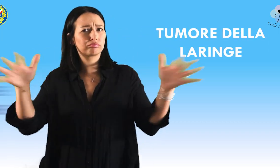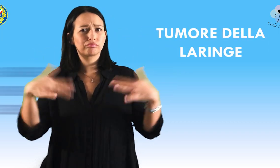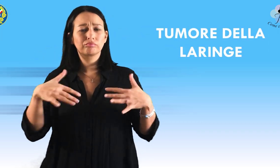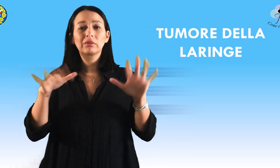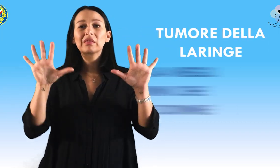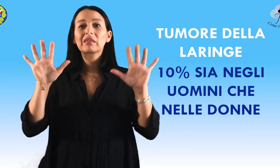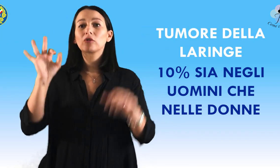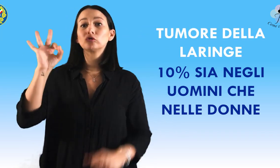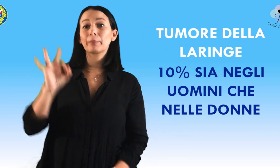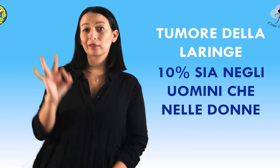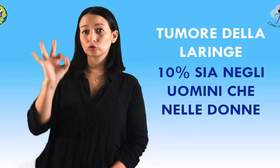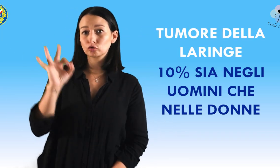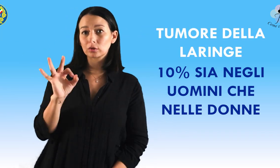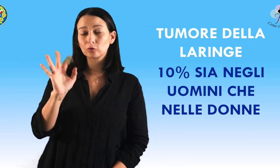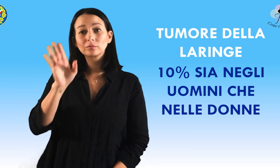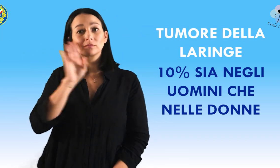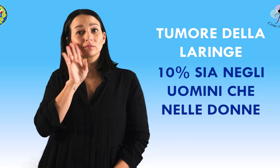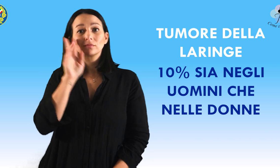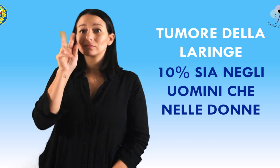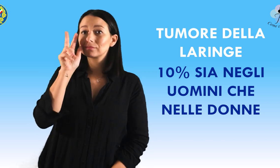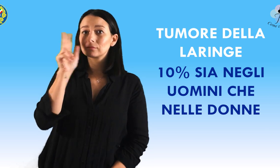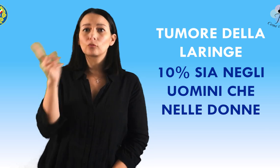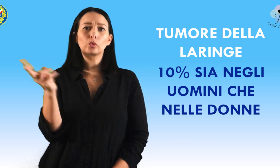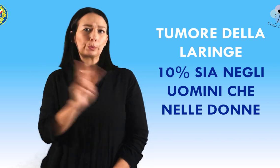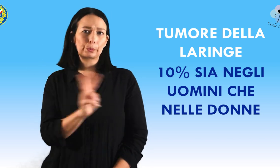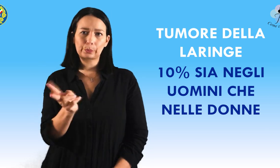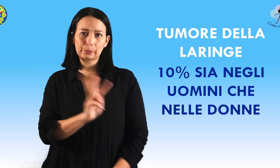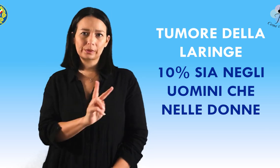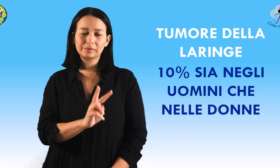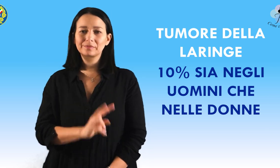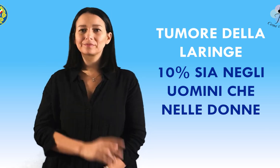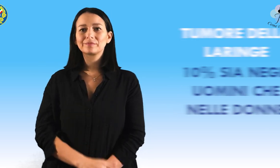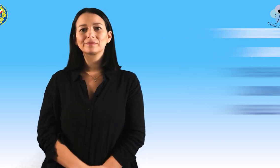ed è molto più frequente negli uomini che nelle donne.